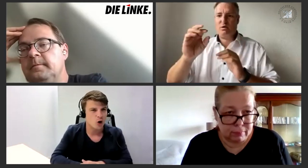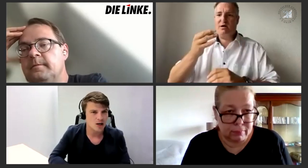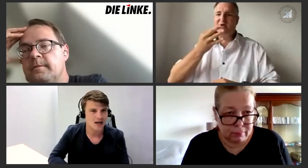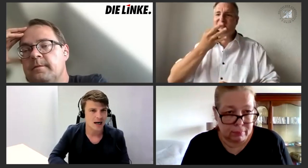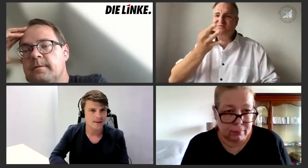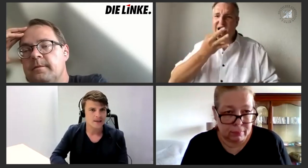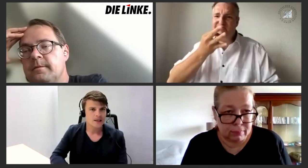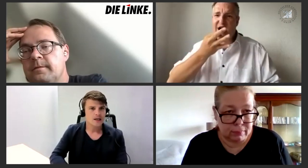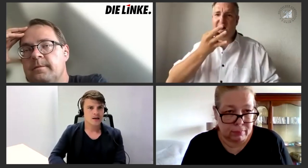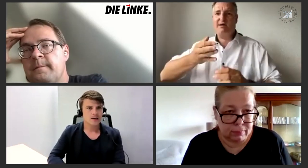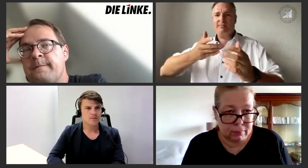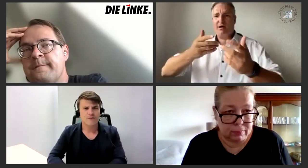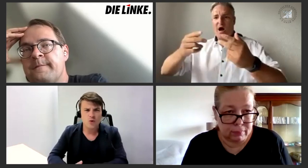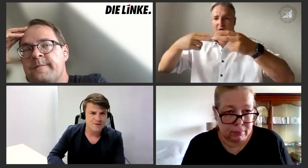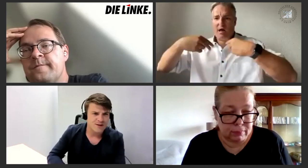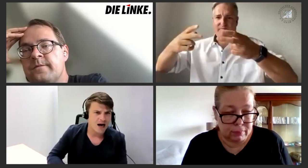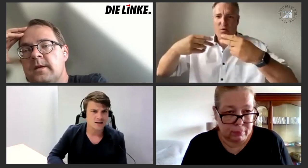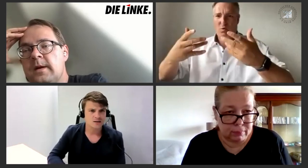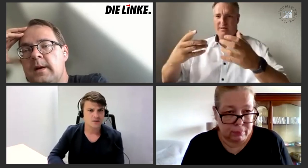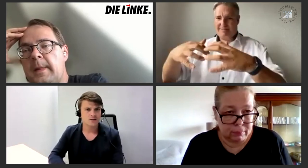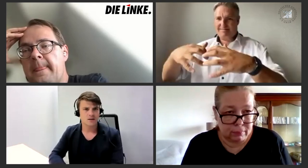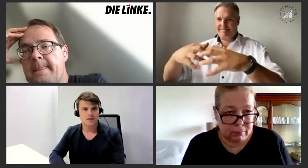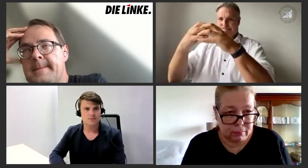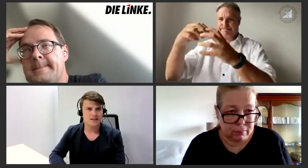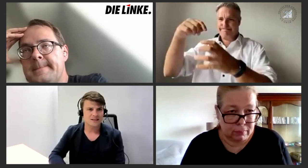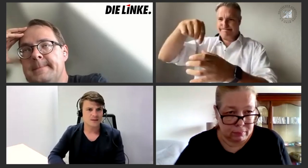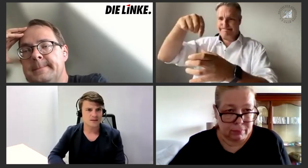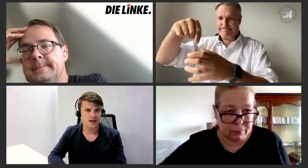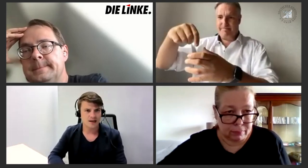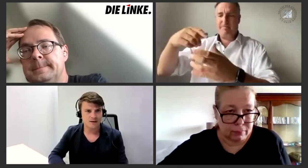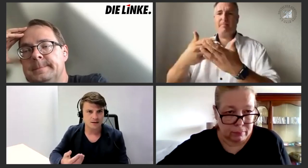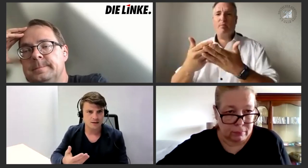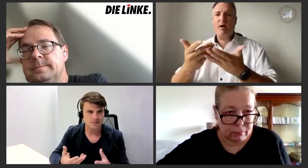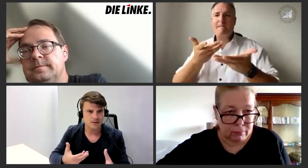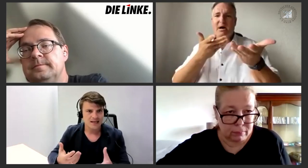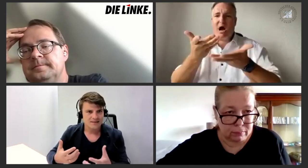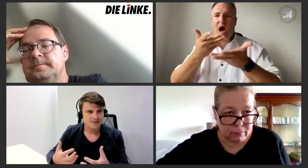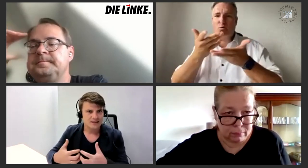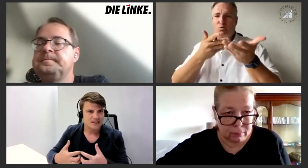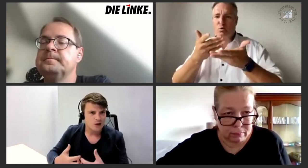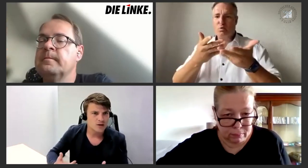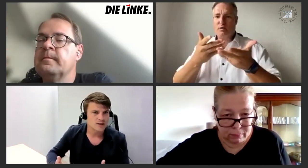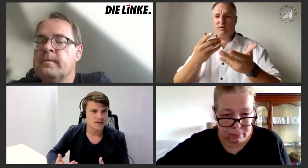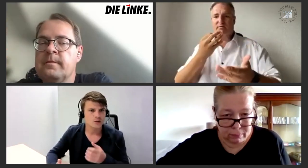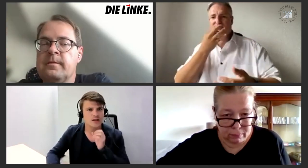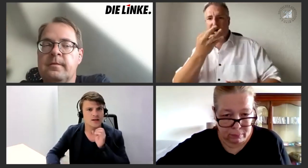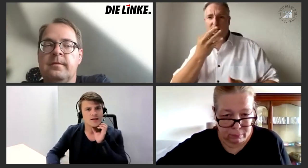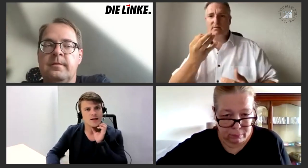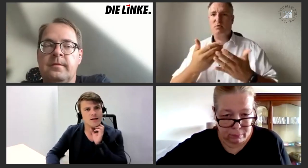klein, aber es geht es wirklich um diese Hotline für Fragen, dass man sich da einfach...was sich da